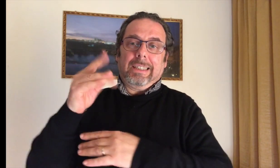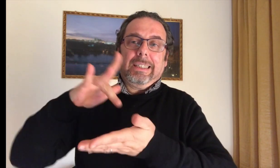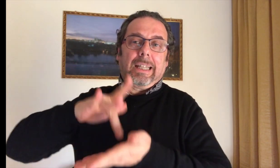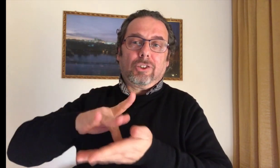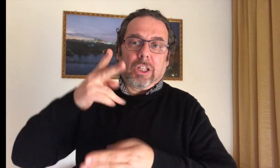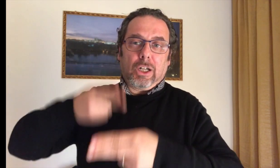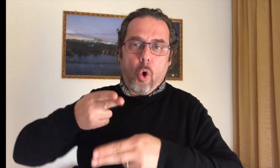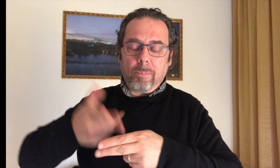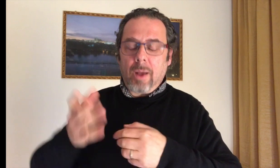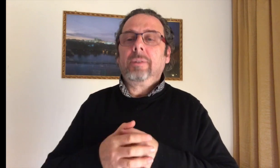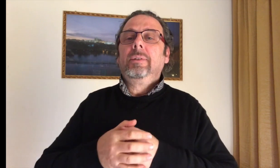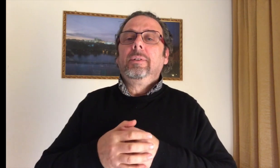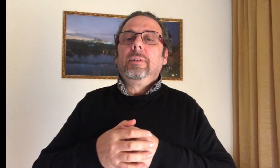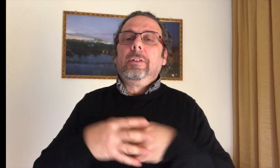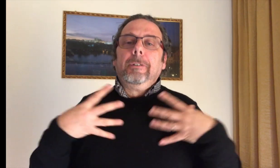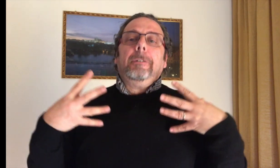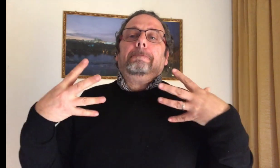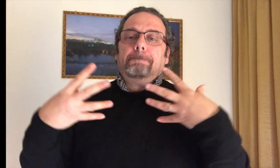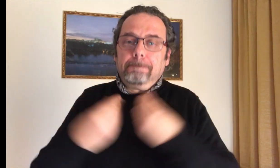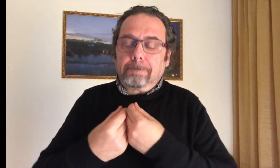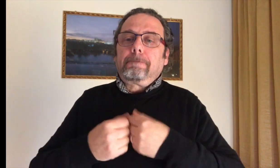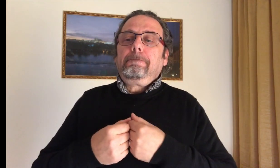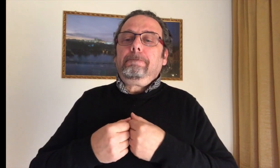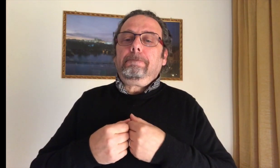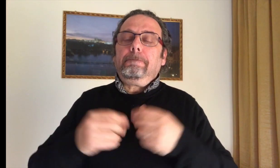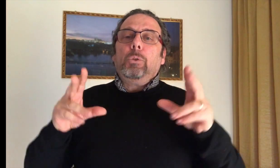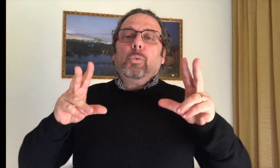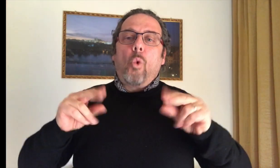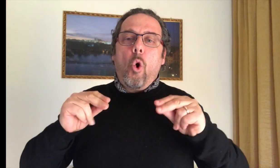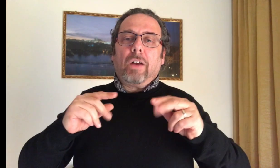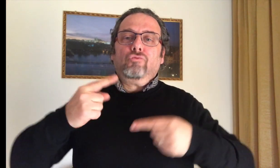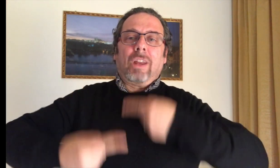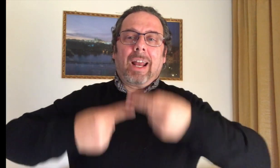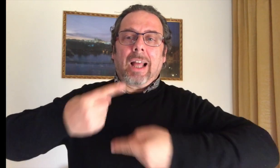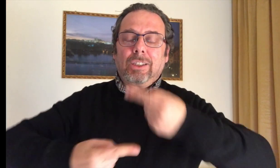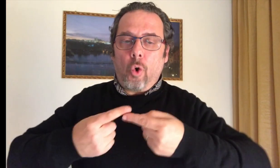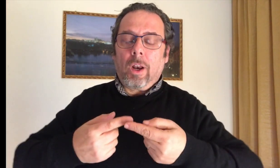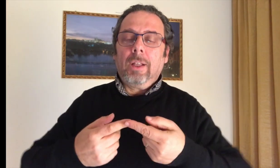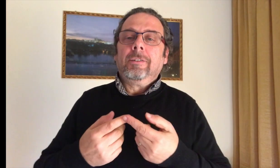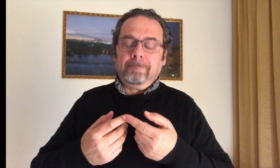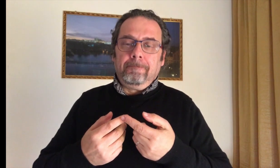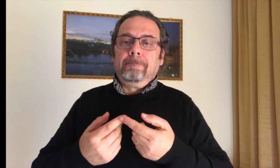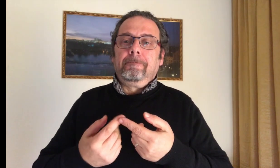della Sede Centrale ENS di Roma. Insieme è iniziata una nuova generazione. Ripartimmo con